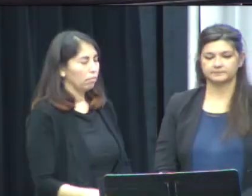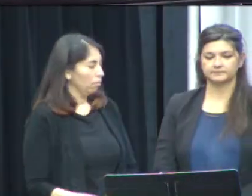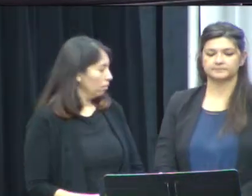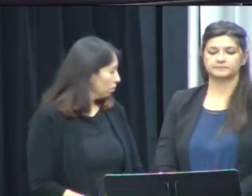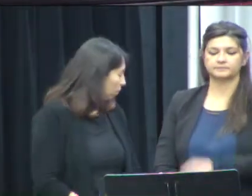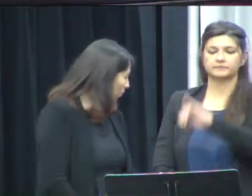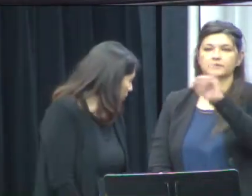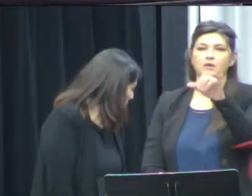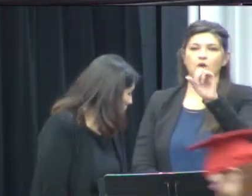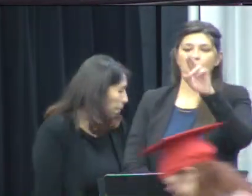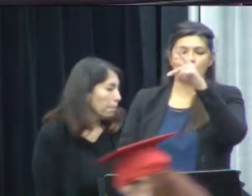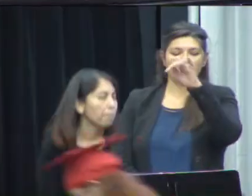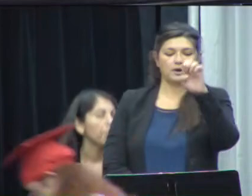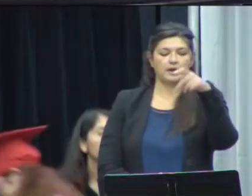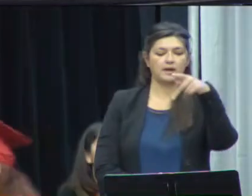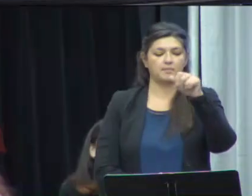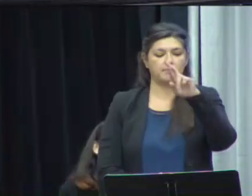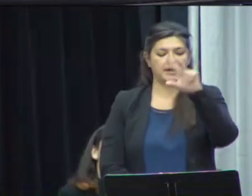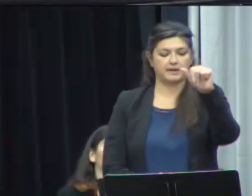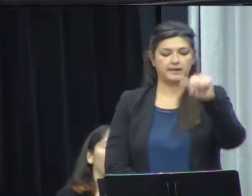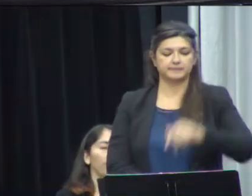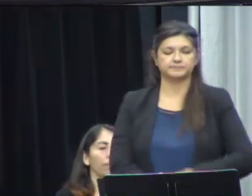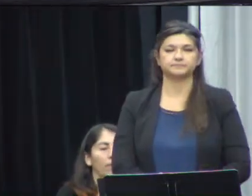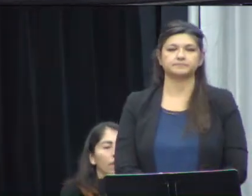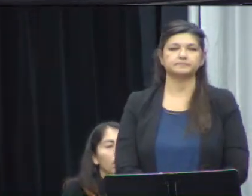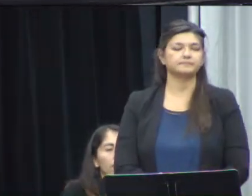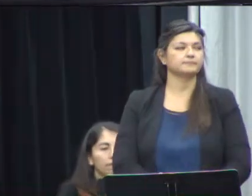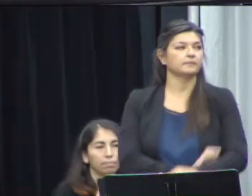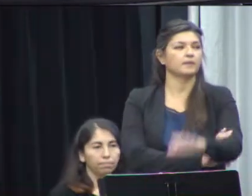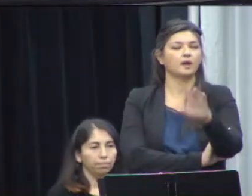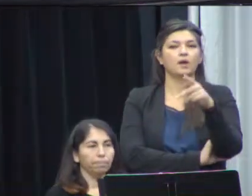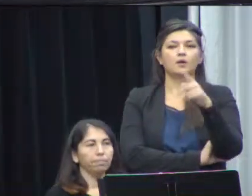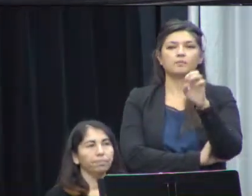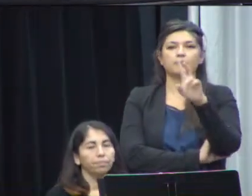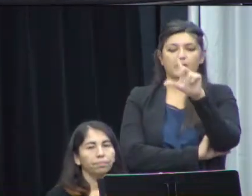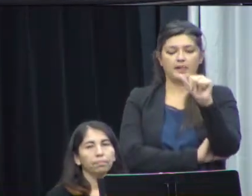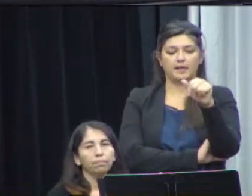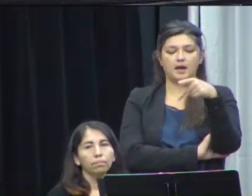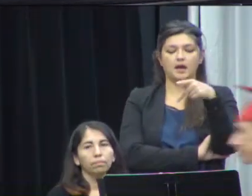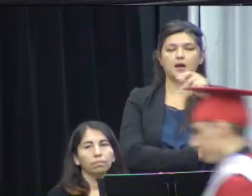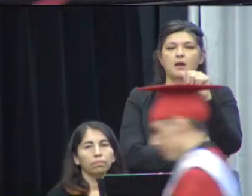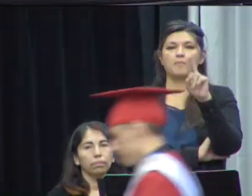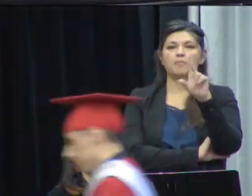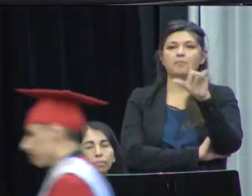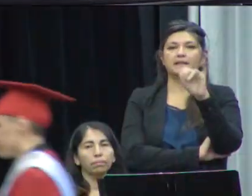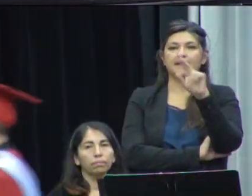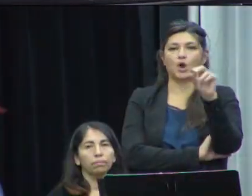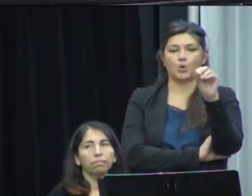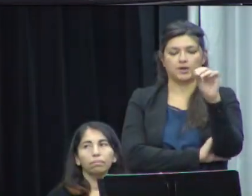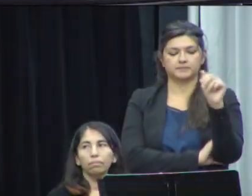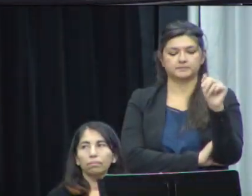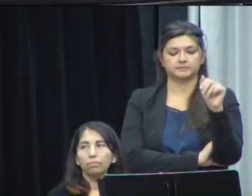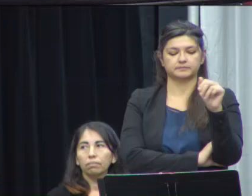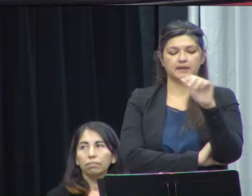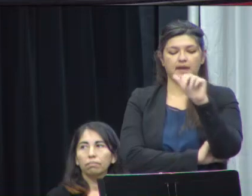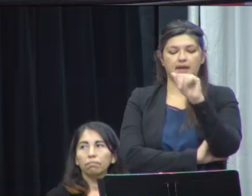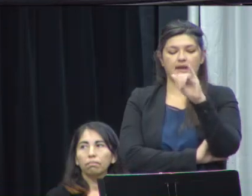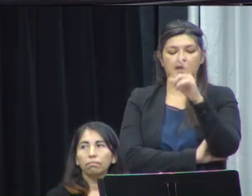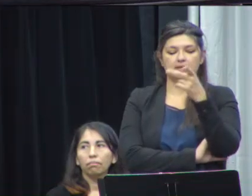Jorge Para. (audience applauds) Perla Paulino. (audience applauds) Aiden Pearlman.